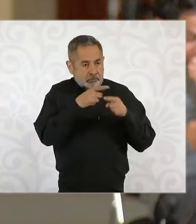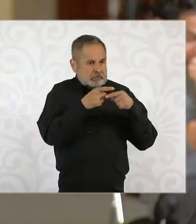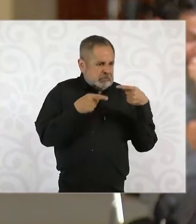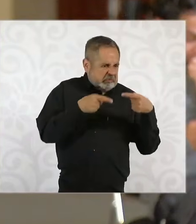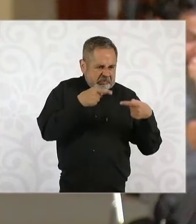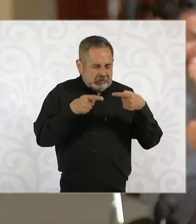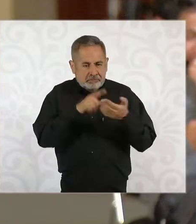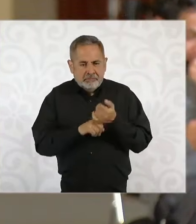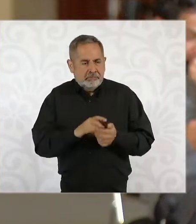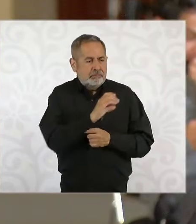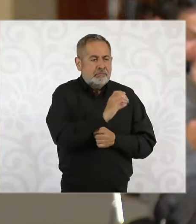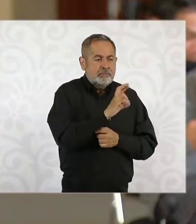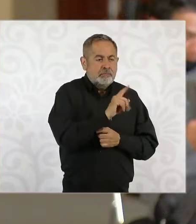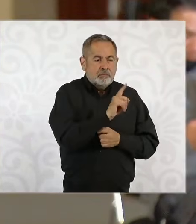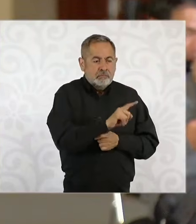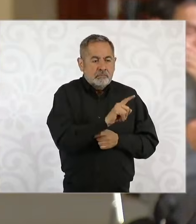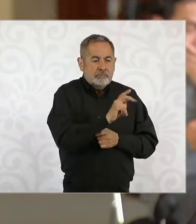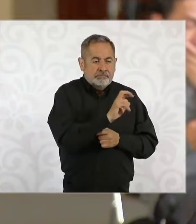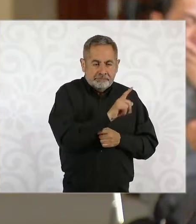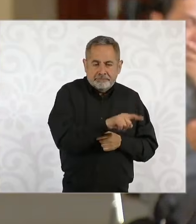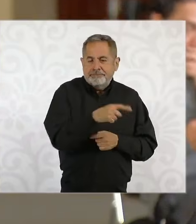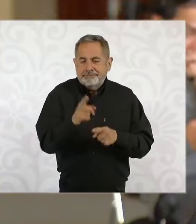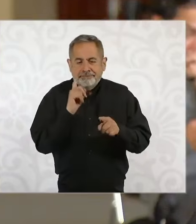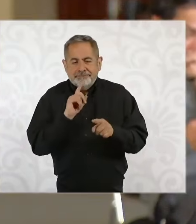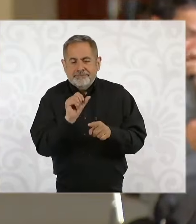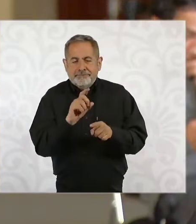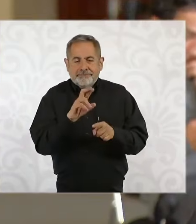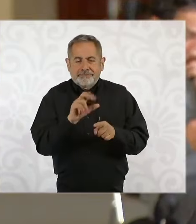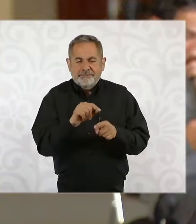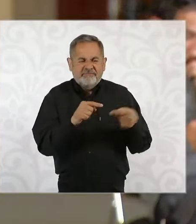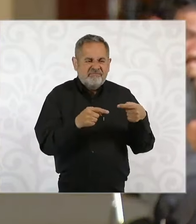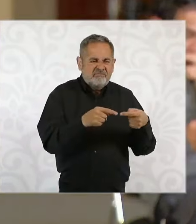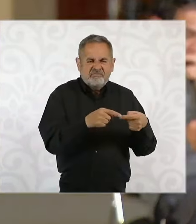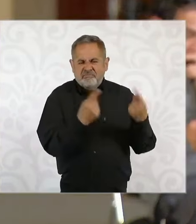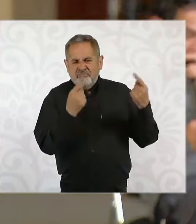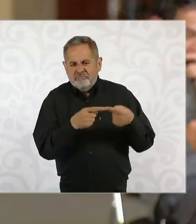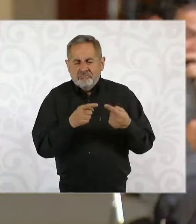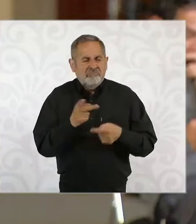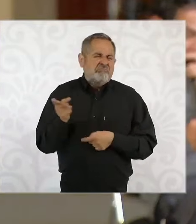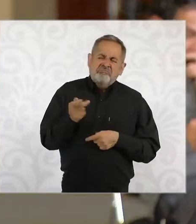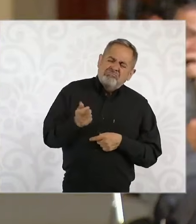Cruz Pérez Cuellar y Andrea Chávez para señalar que no hay unidad en Morena. Los panistas están